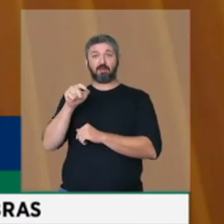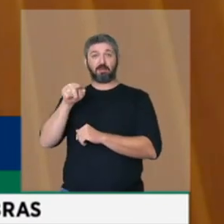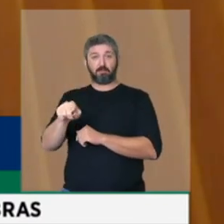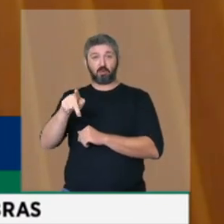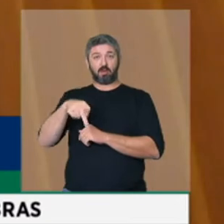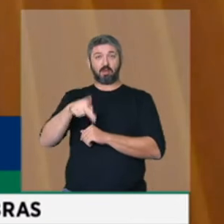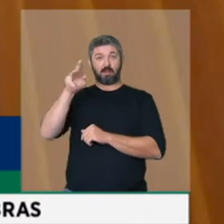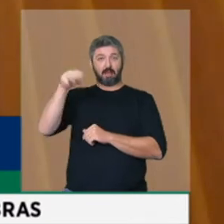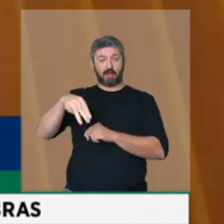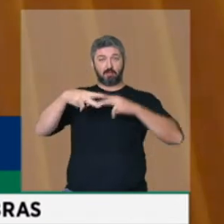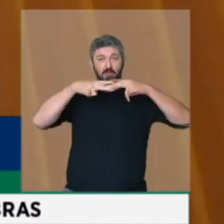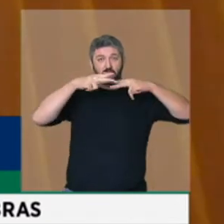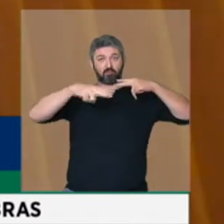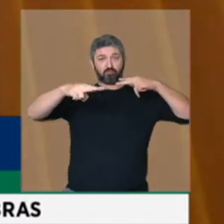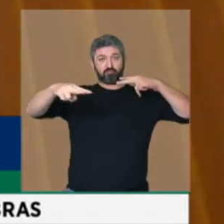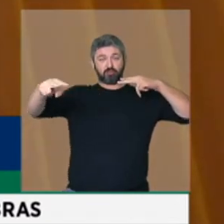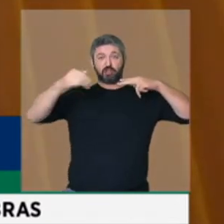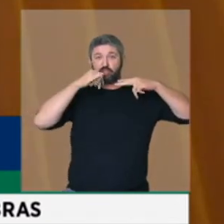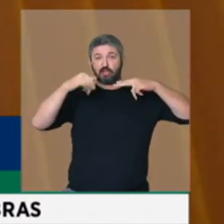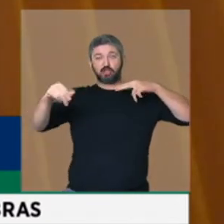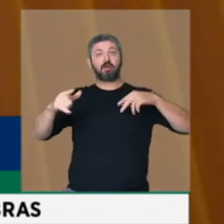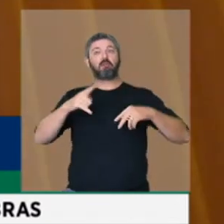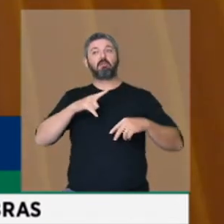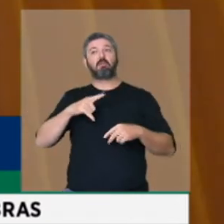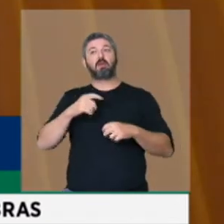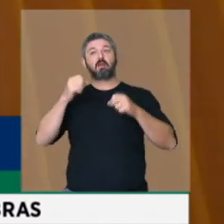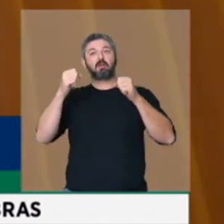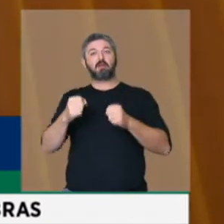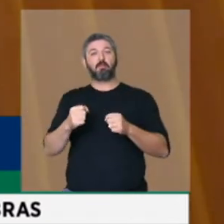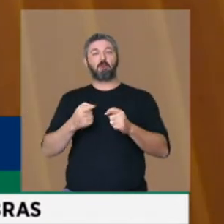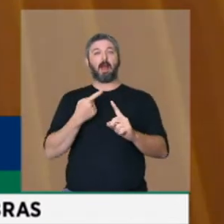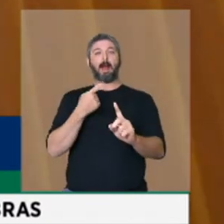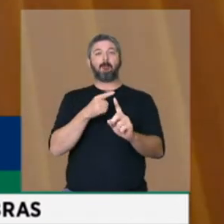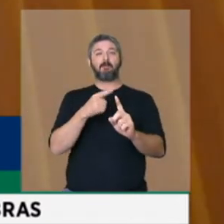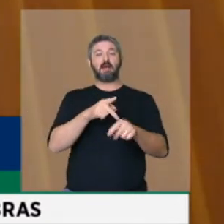S. ESTES INVESTIDORES DOS GRANDES FUNDOS QUANDO TIVEREM TOMADO CONTA DESSES 30% DO